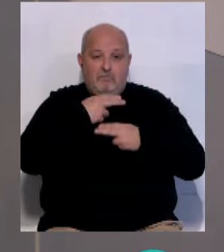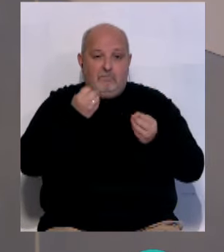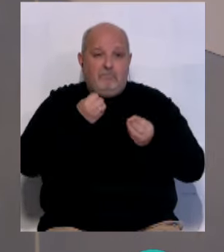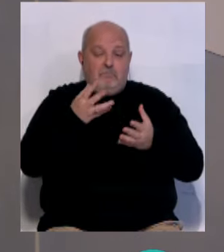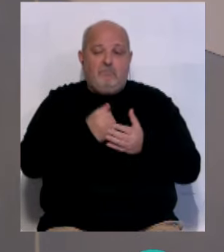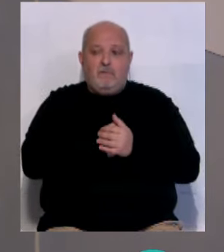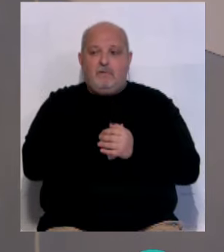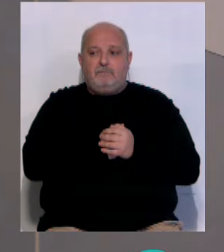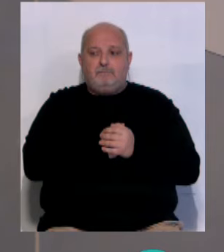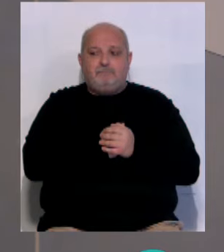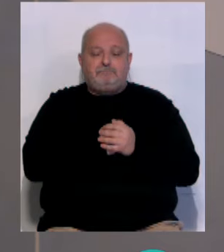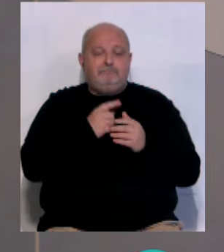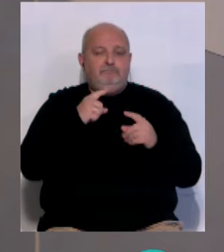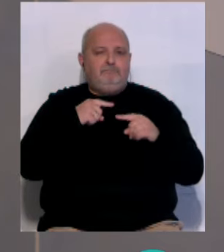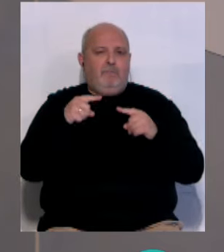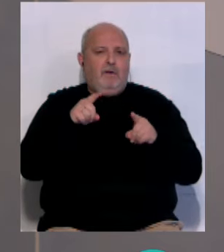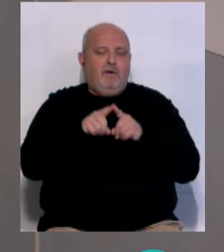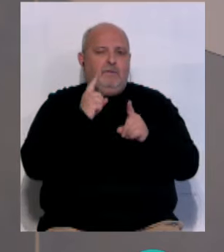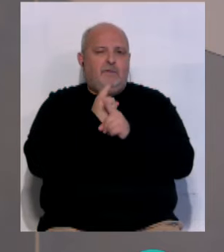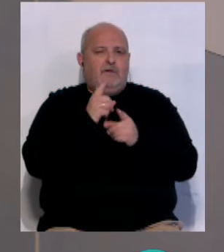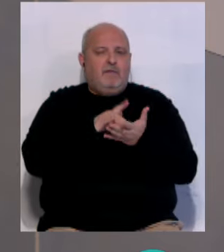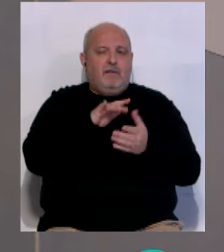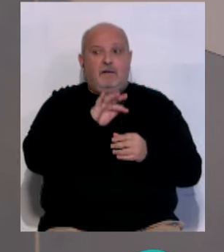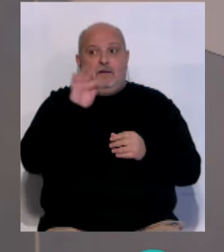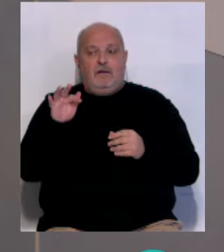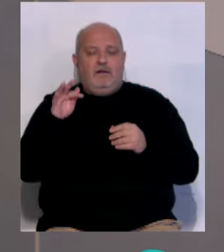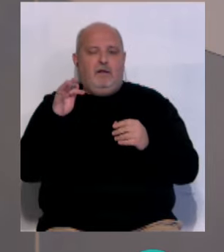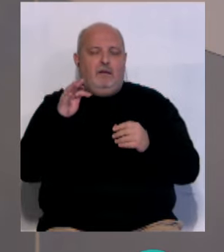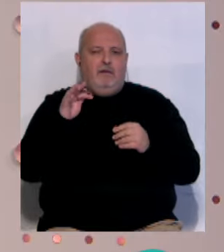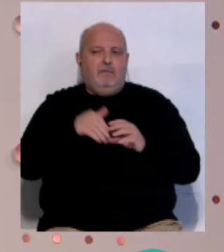declaraciones Sergio va a estar no solo frente al Valencia sino también en el siguiente buaro